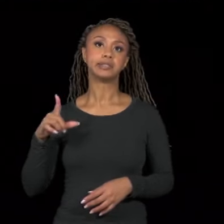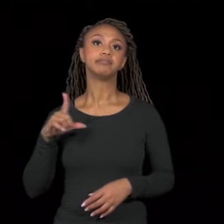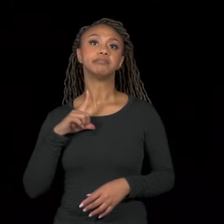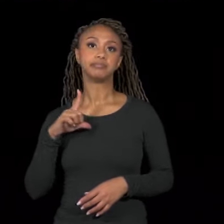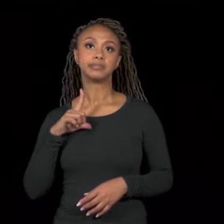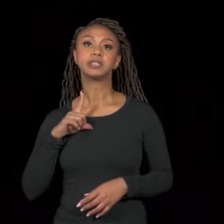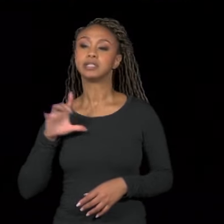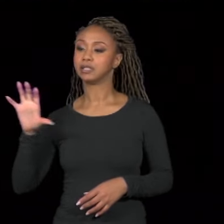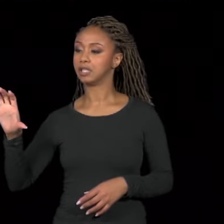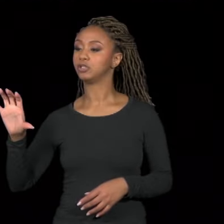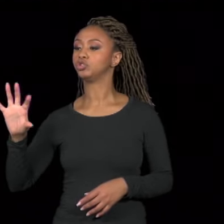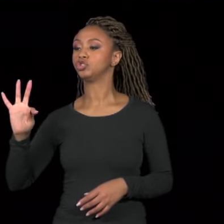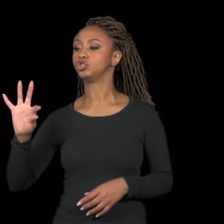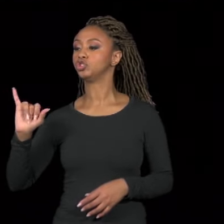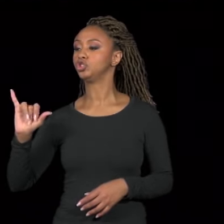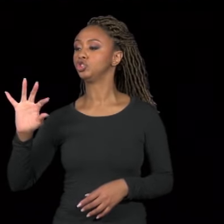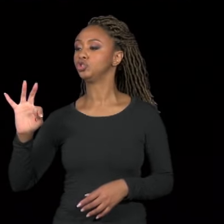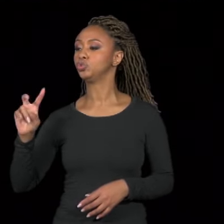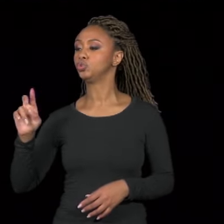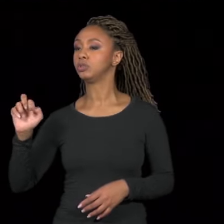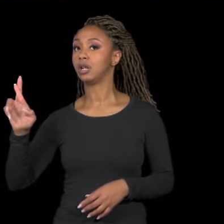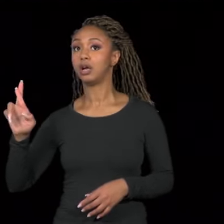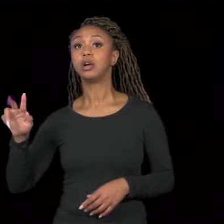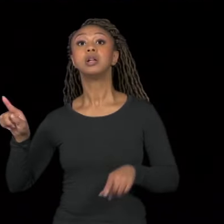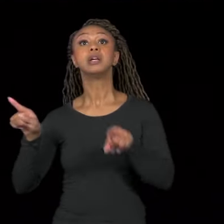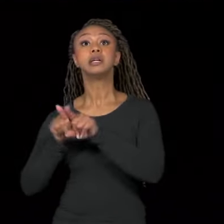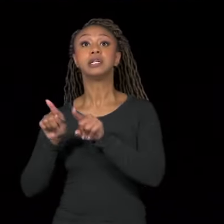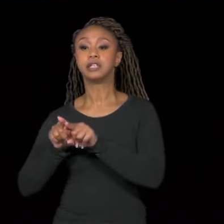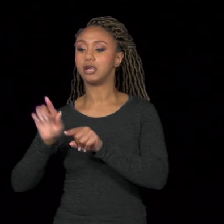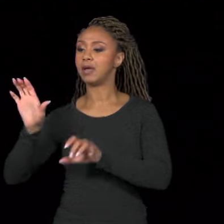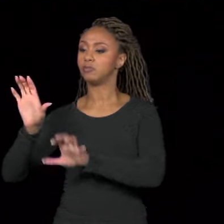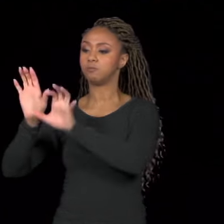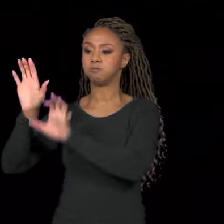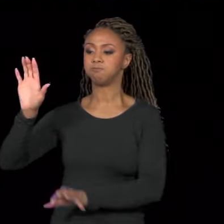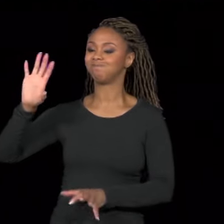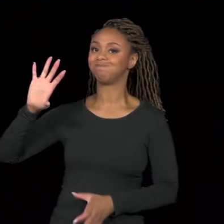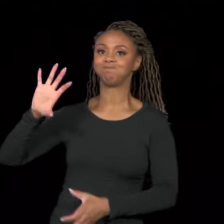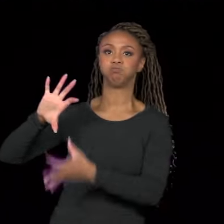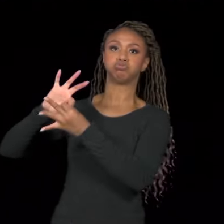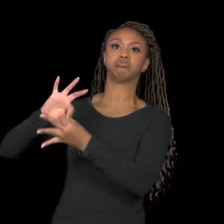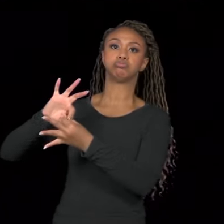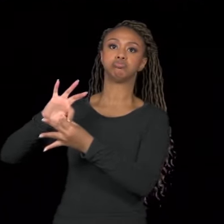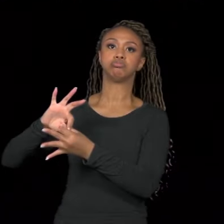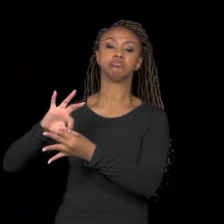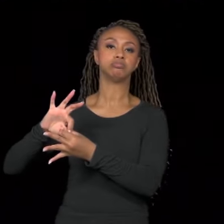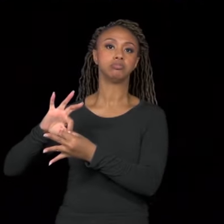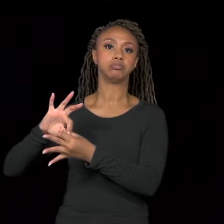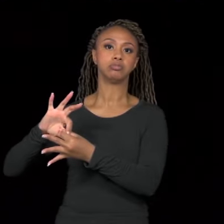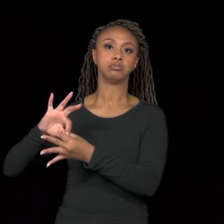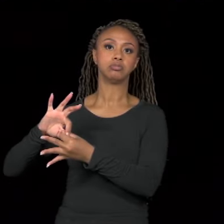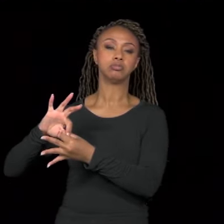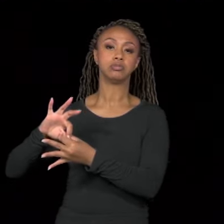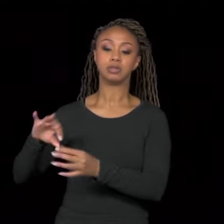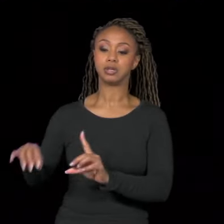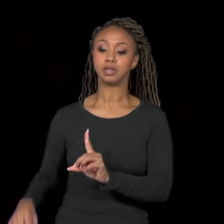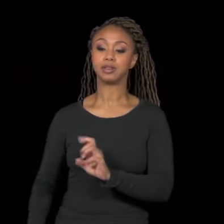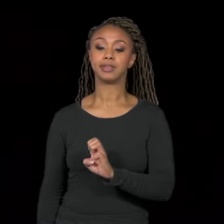É SEMPRE DEPENDENTE DE UM FUNCIONÁRIO. E, AQUI, ESSA RESTRIÇÃO TOTAL É PORQUE O